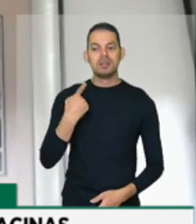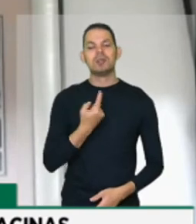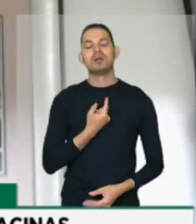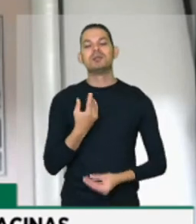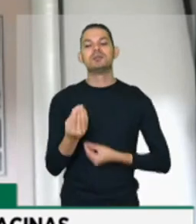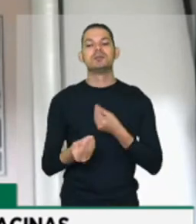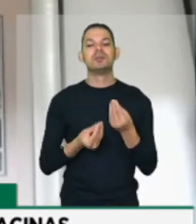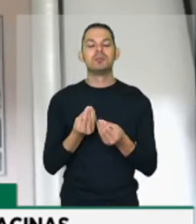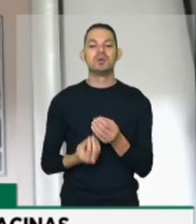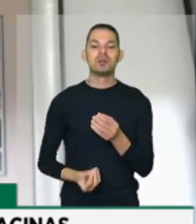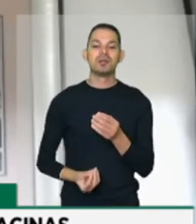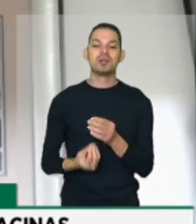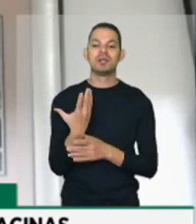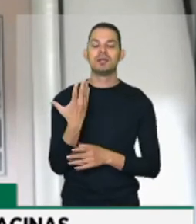É VERDADE, NÓS ESTAREMOS